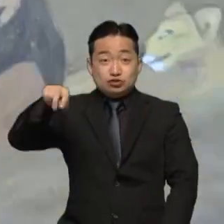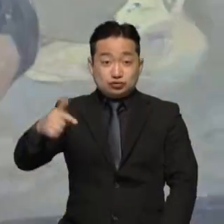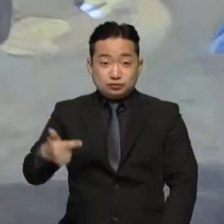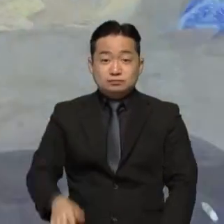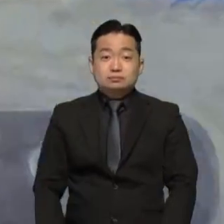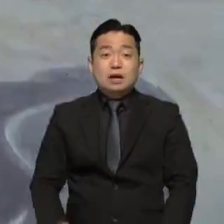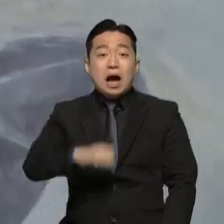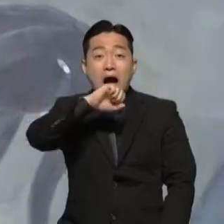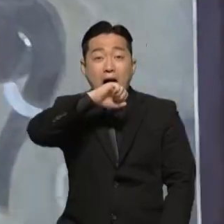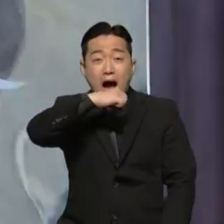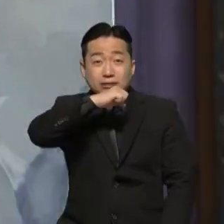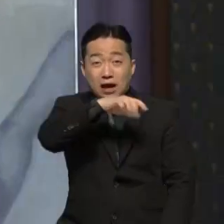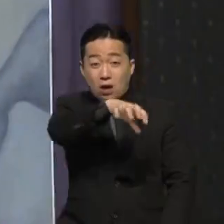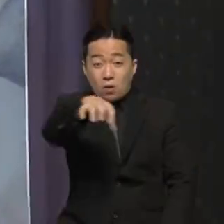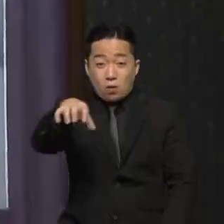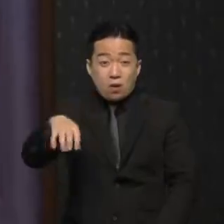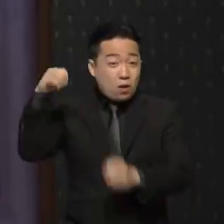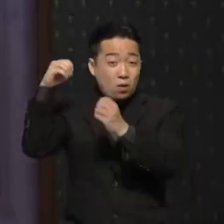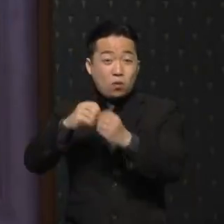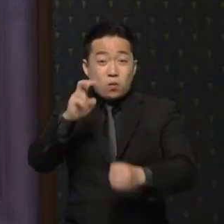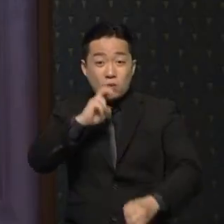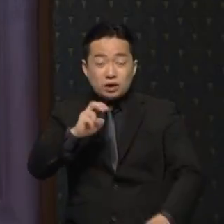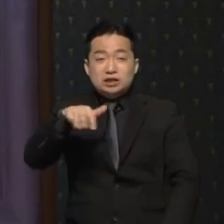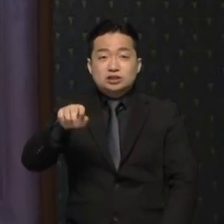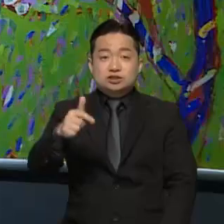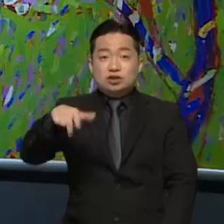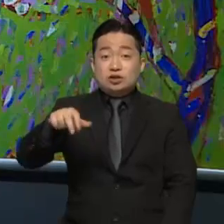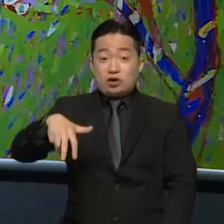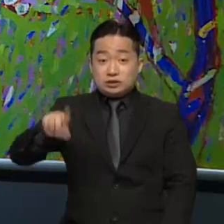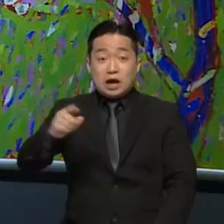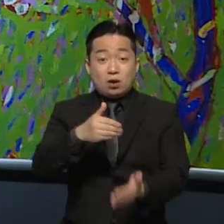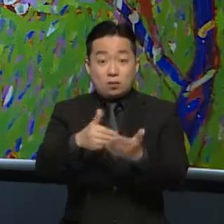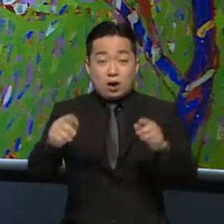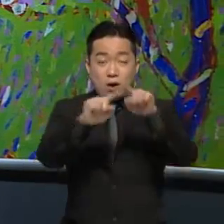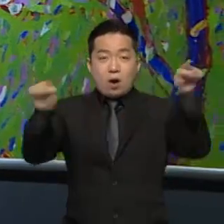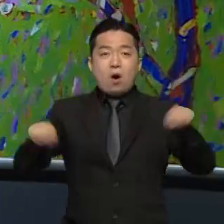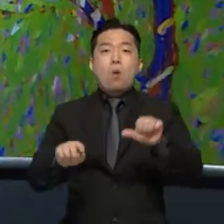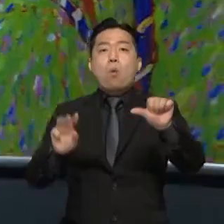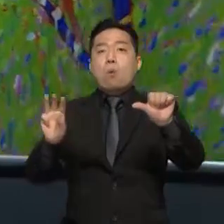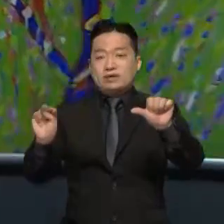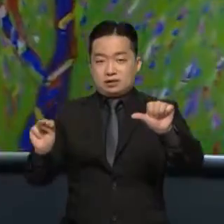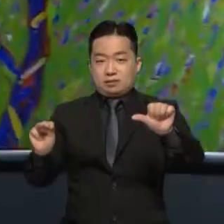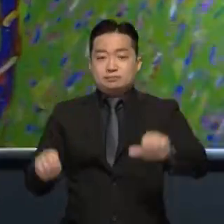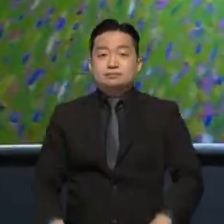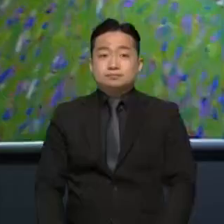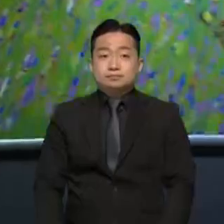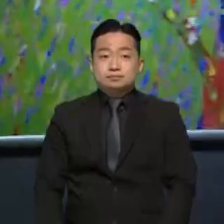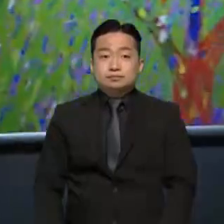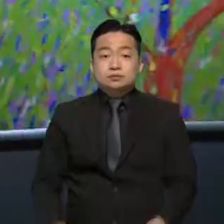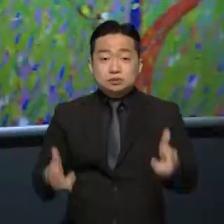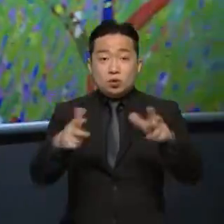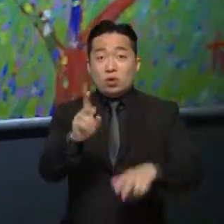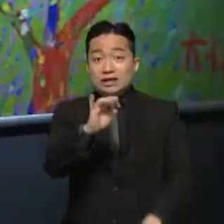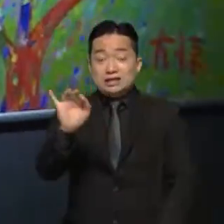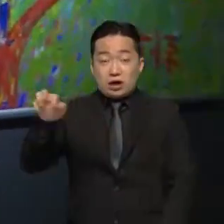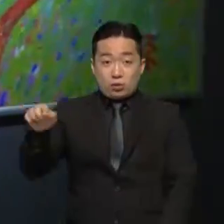초원에서 슬픈 전설을 노래하는 청경자, 가로 5m 크기의 백꽃 농원 이대운 등을 총 막라하고 있습니다.